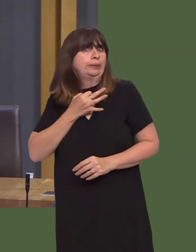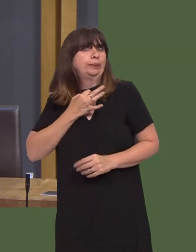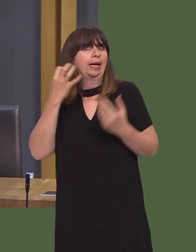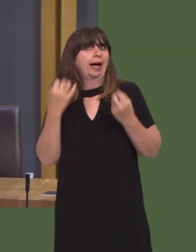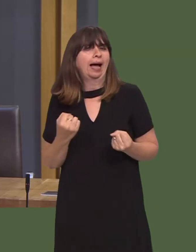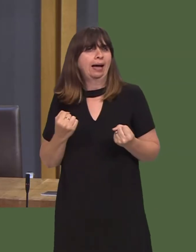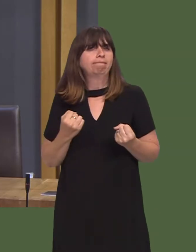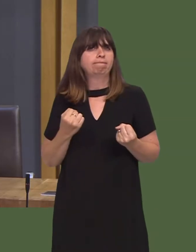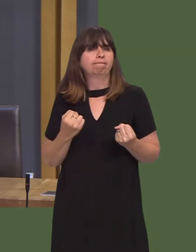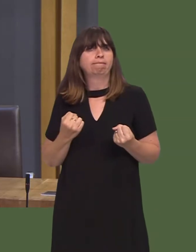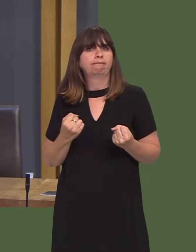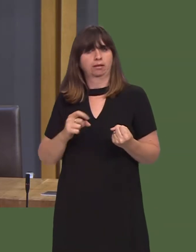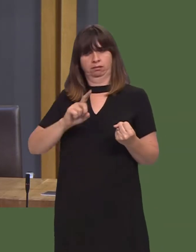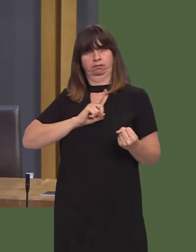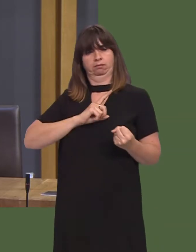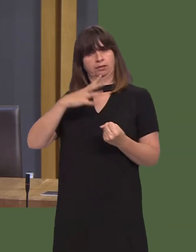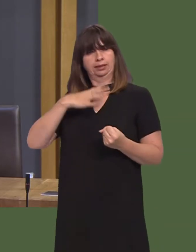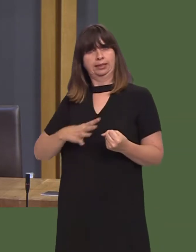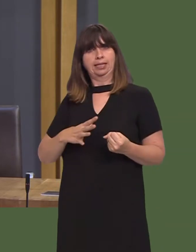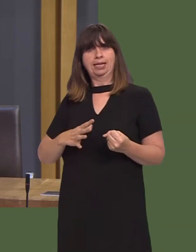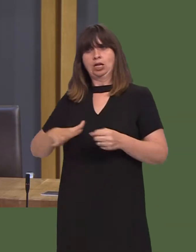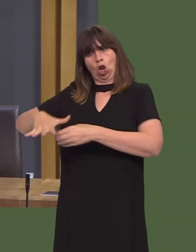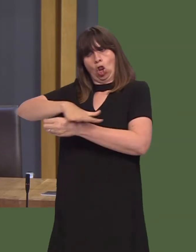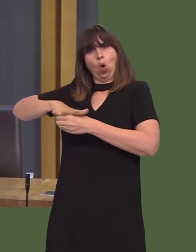lleol syín gallu herioír byrddau iechyd a herioír Llywodraeth hefyd pan fod angen